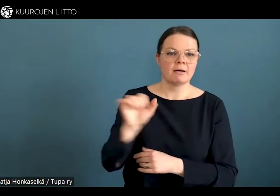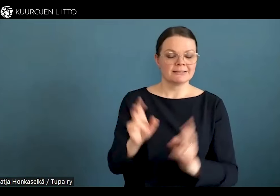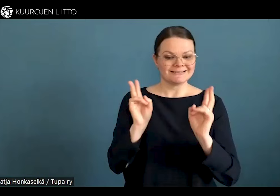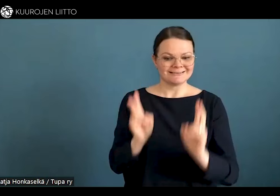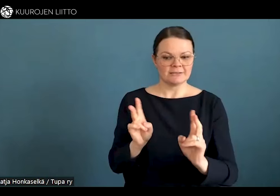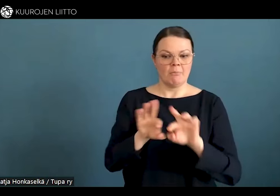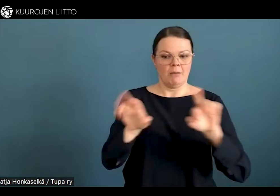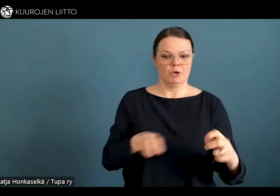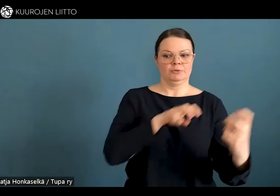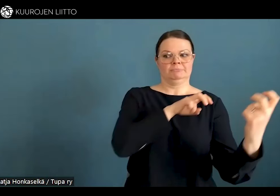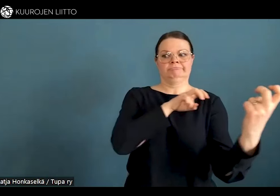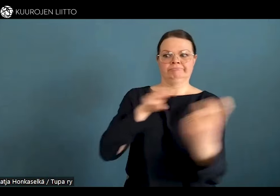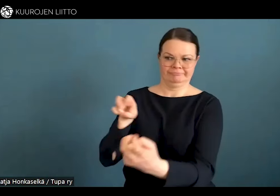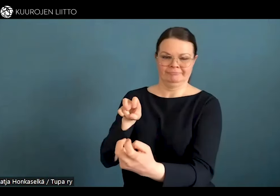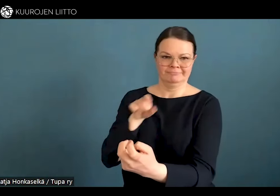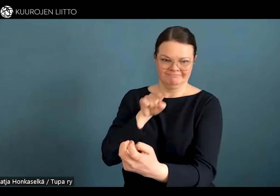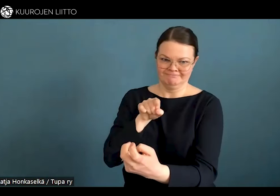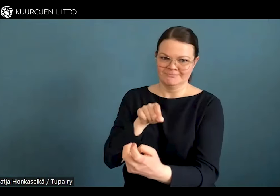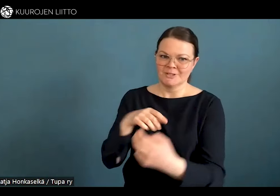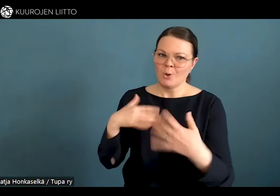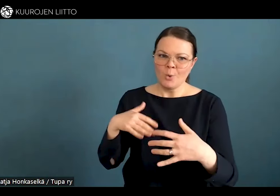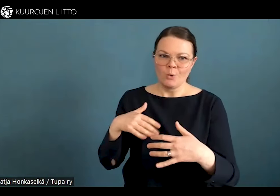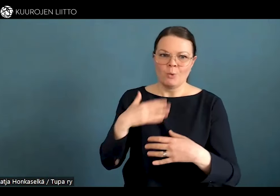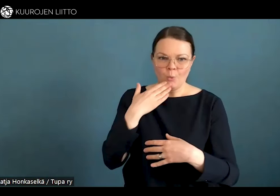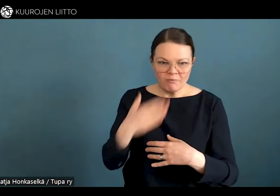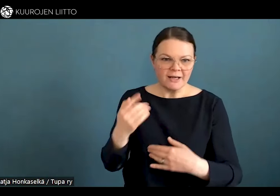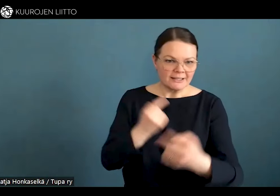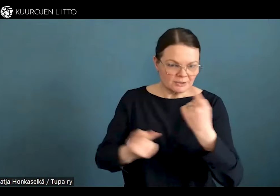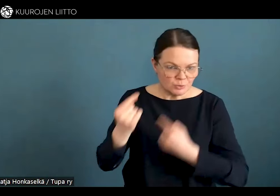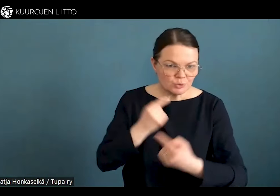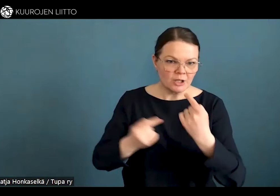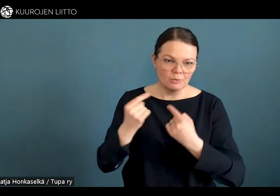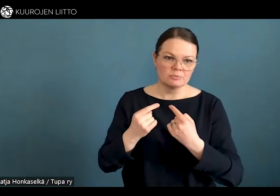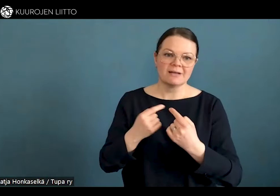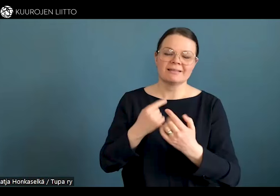ja istumaan saman pöydän ääreen käymään hyvän keskustelun asian tiimoilta.